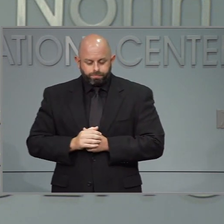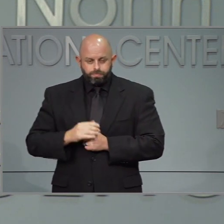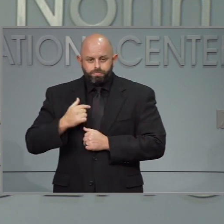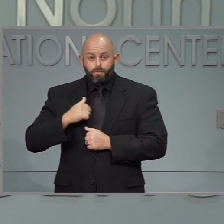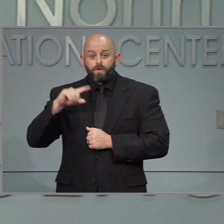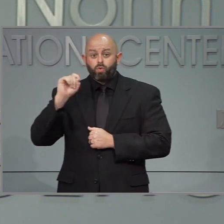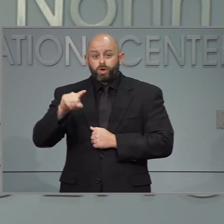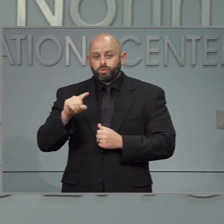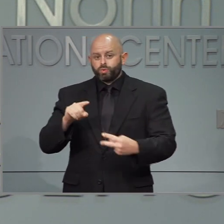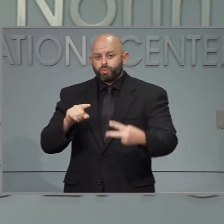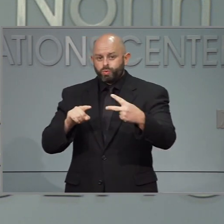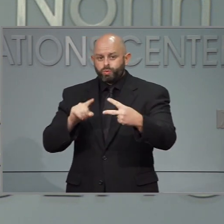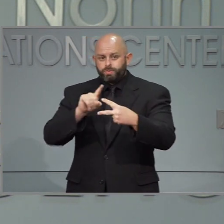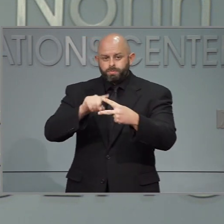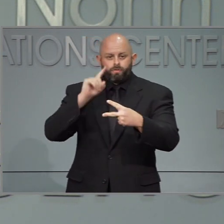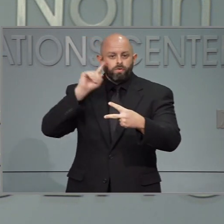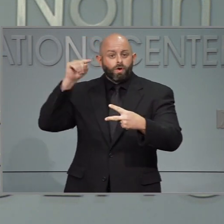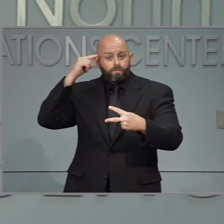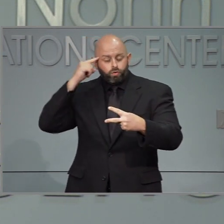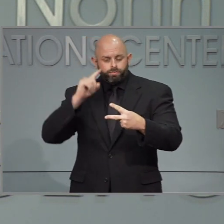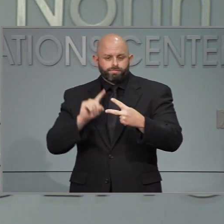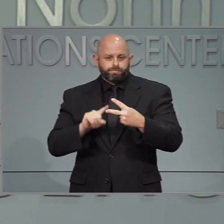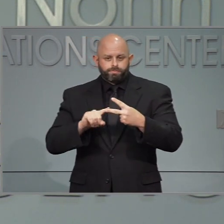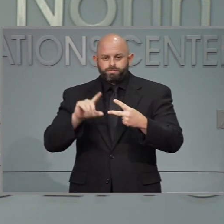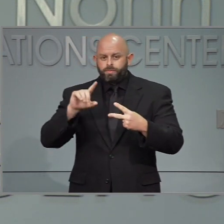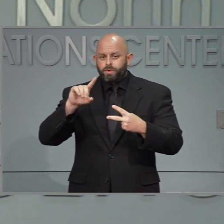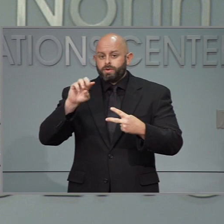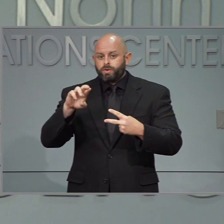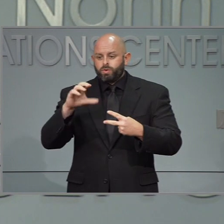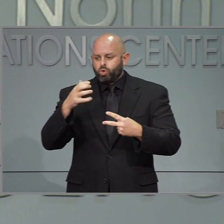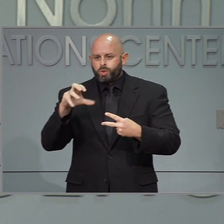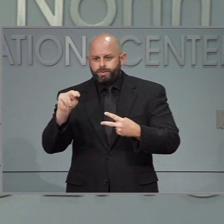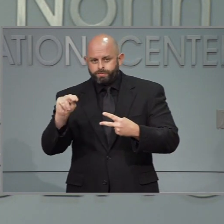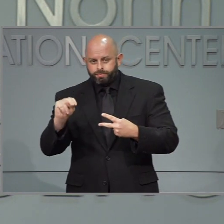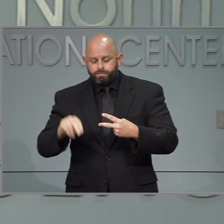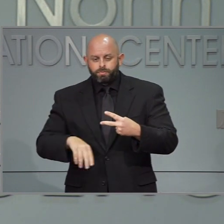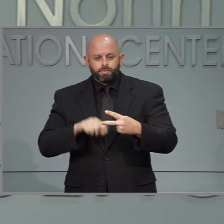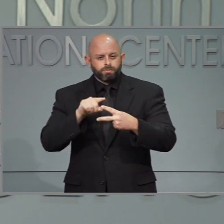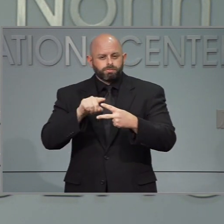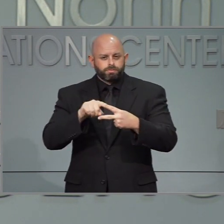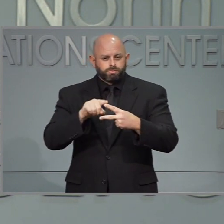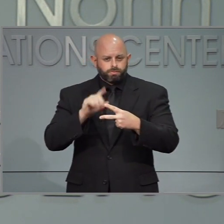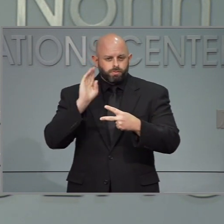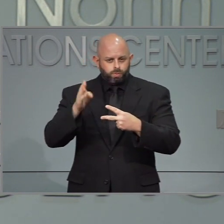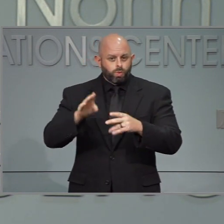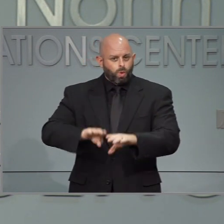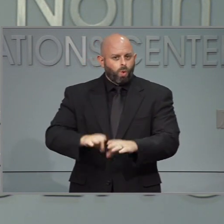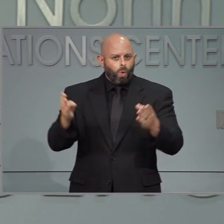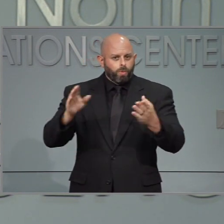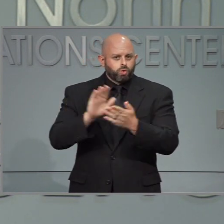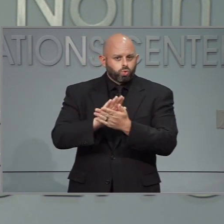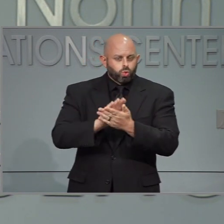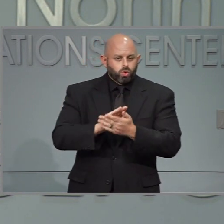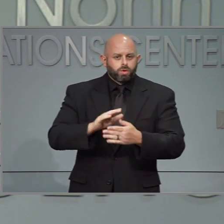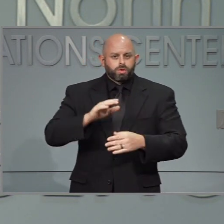Es una pregunta para cada uno de ustedes gobernador. Puede cometerse comprometerse abrir las escuelas.